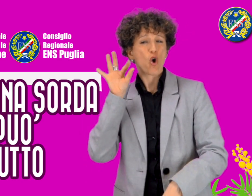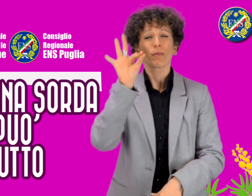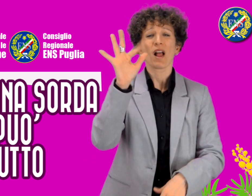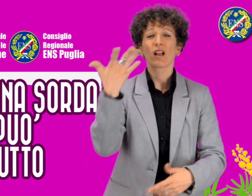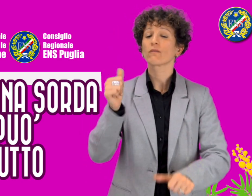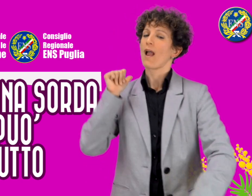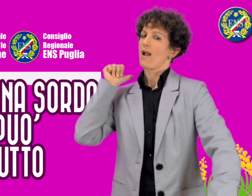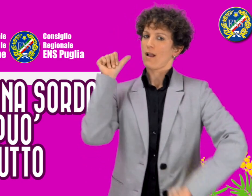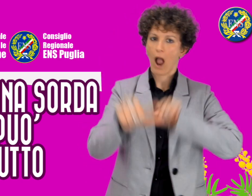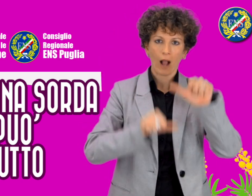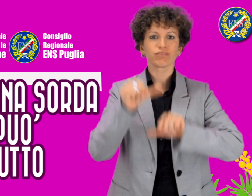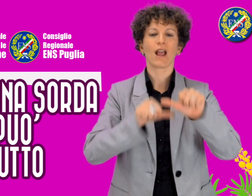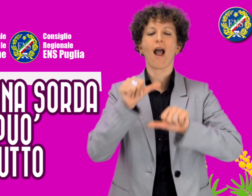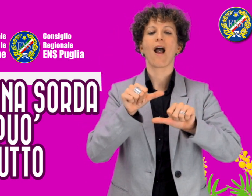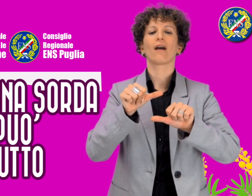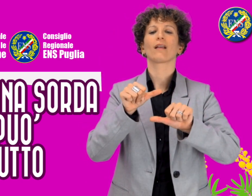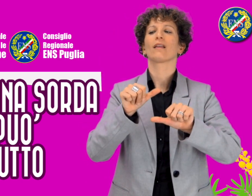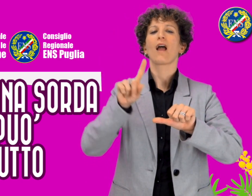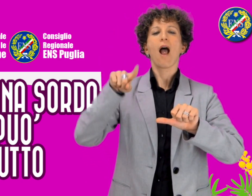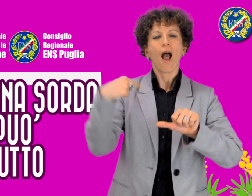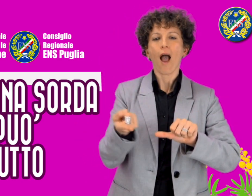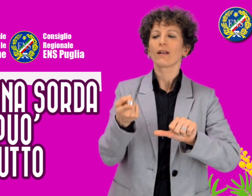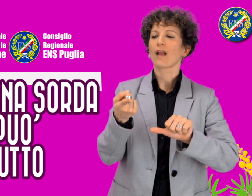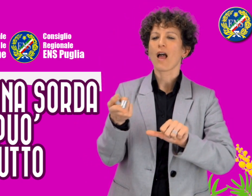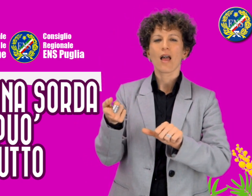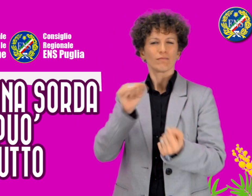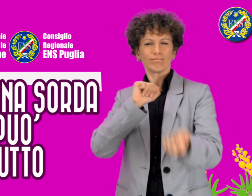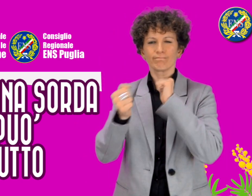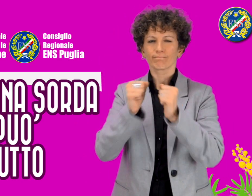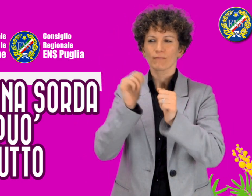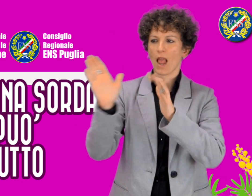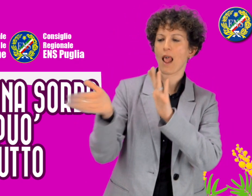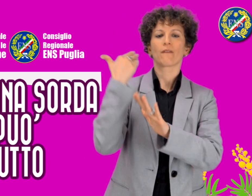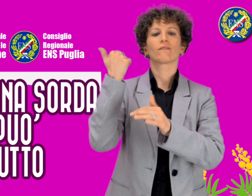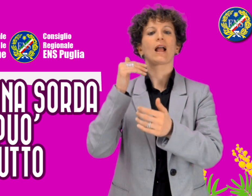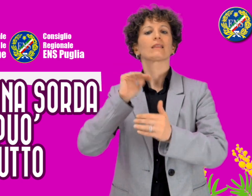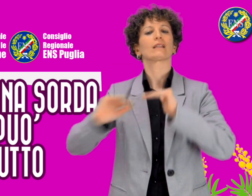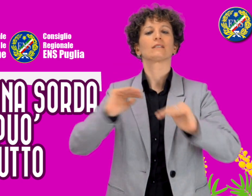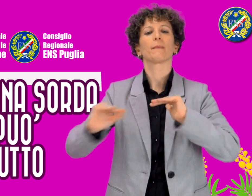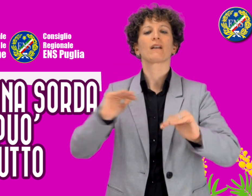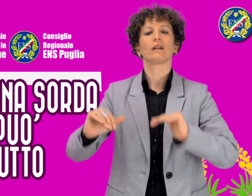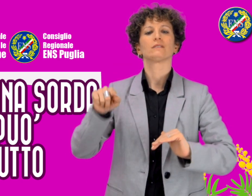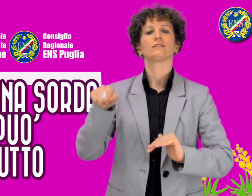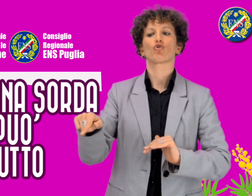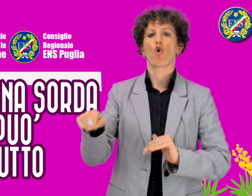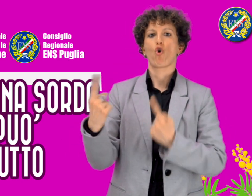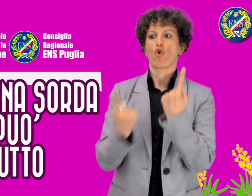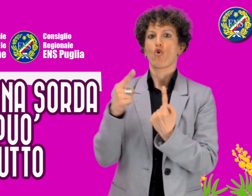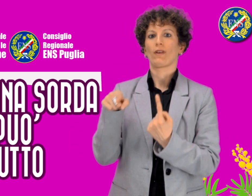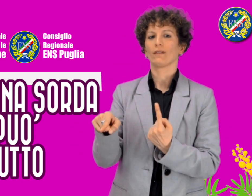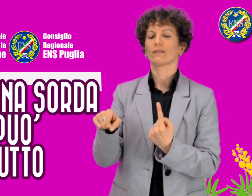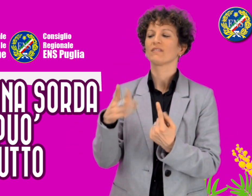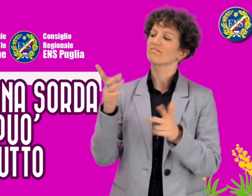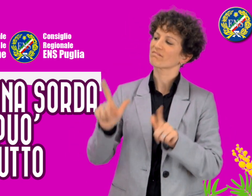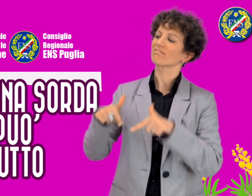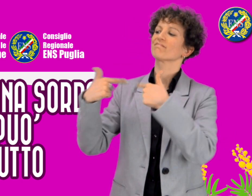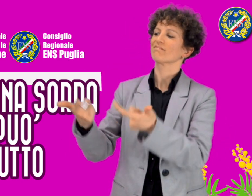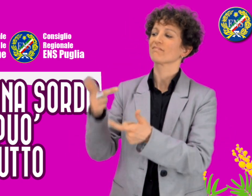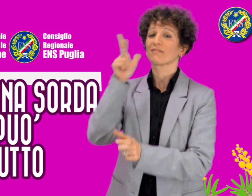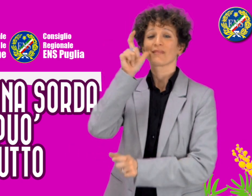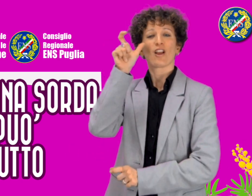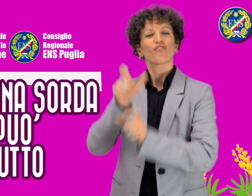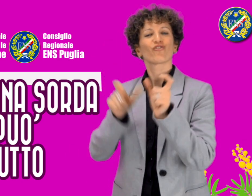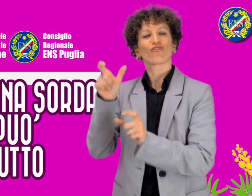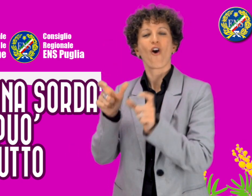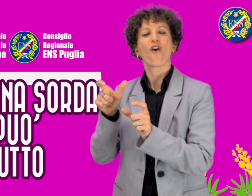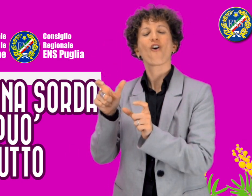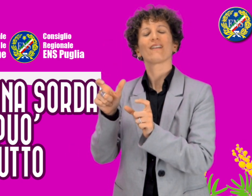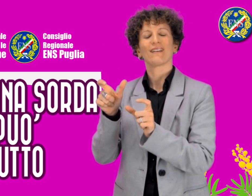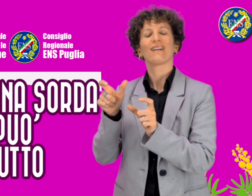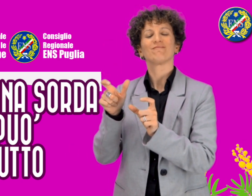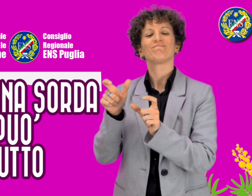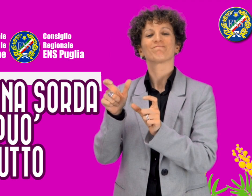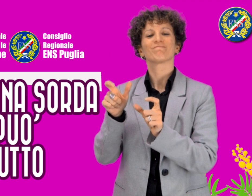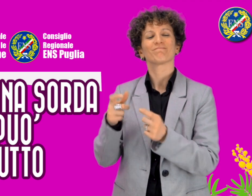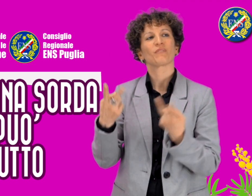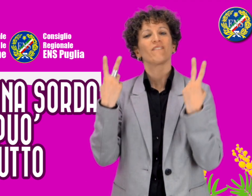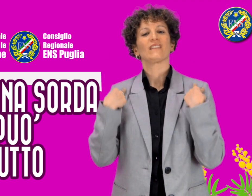Perché è necessario il contributo di tutte e tutti per promuovere un cambiamento culturale radicale,